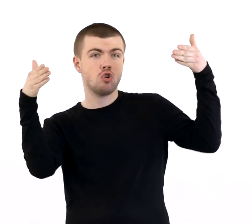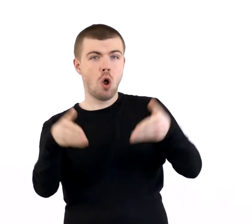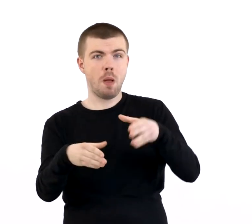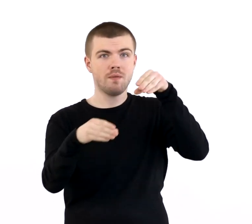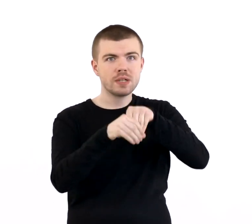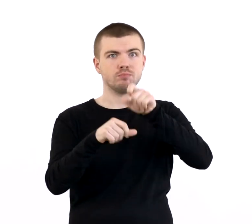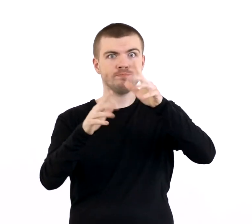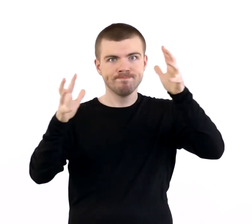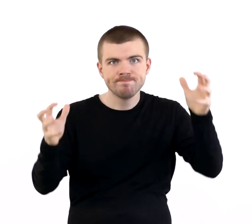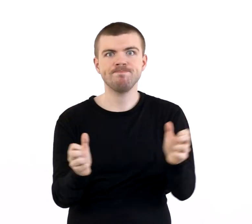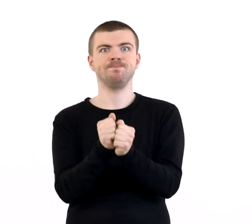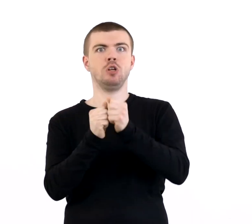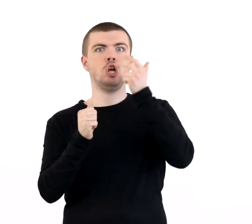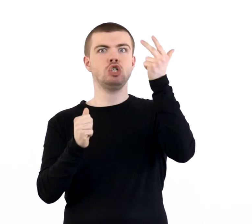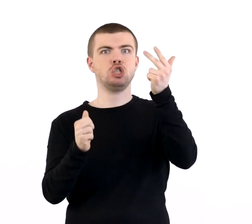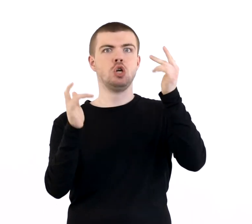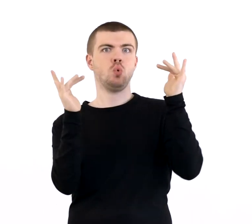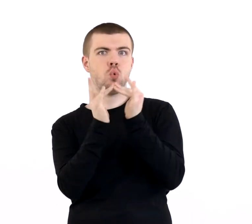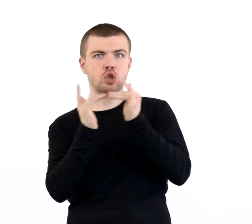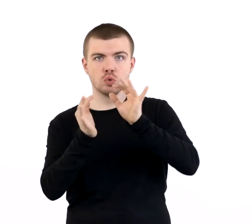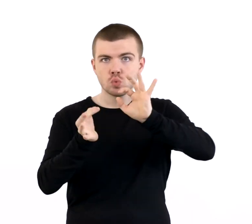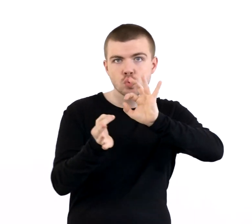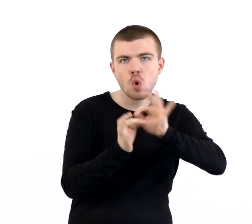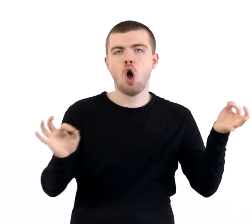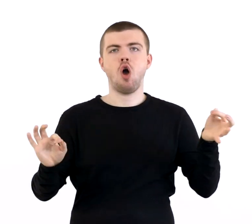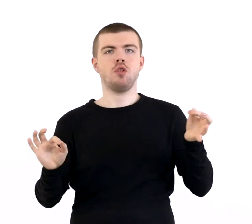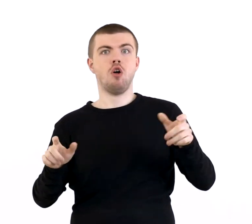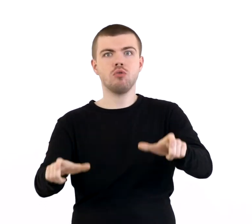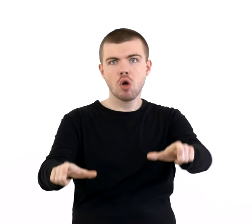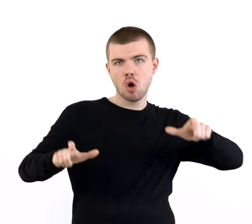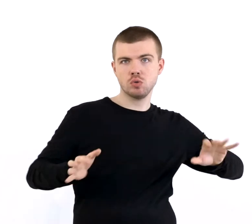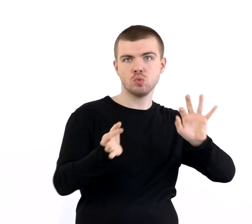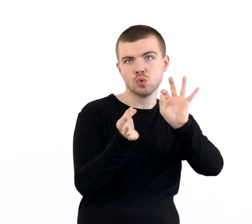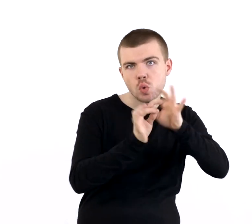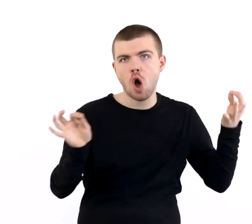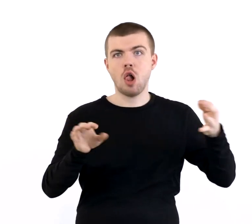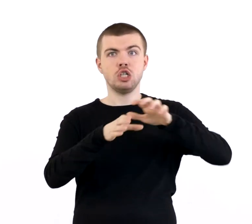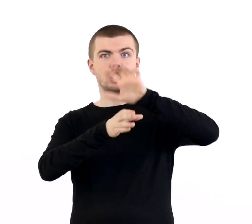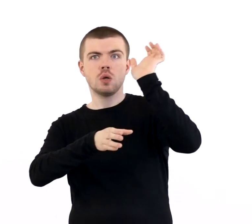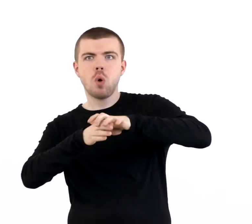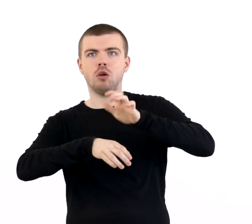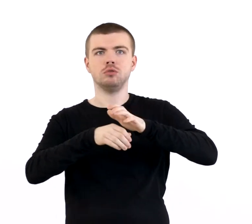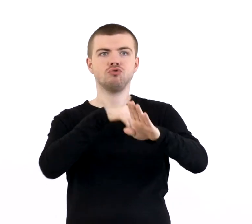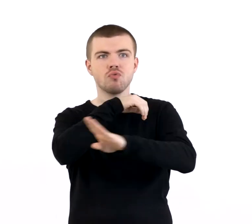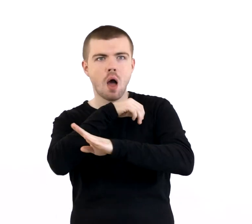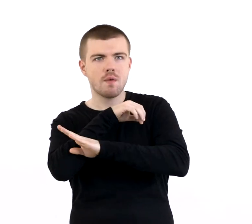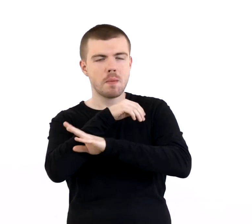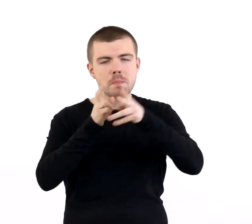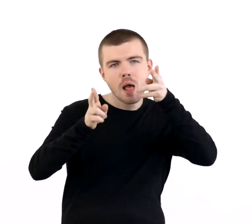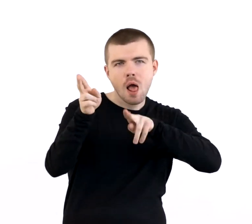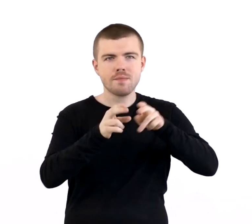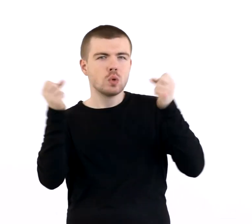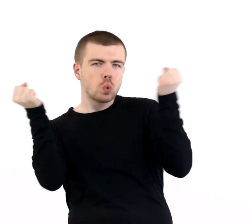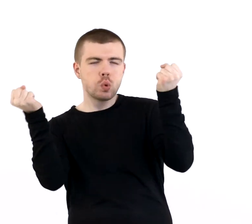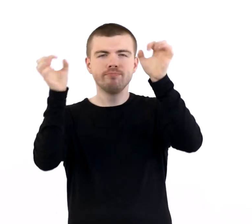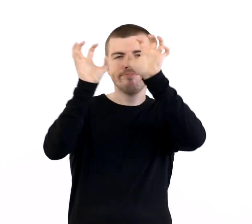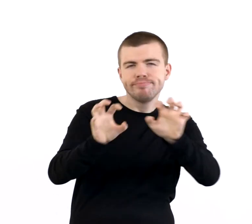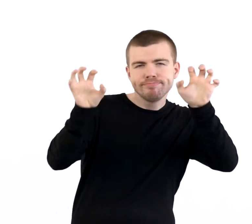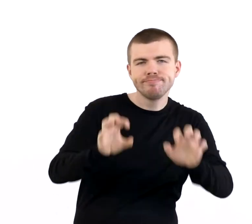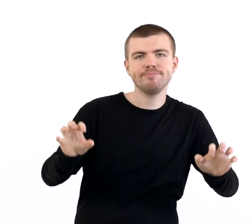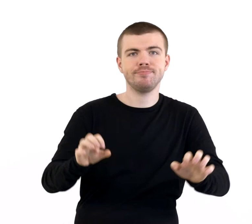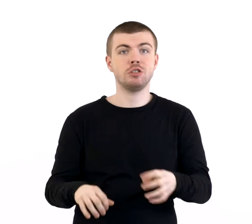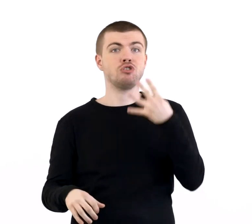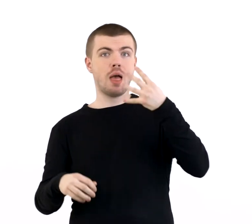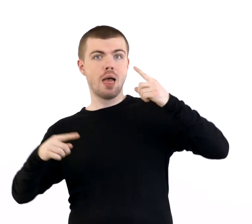Wewnątrz grobowca zostały znalezione m.in.: trzy złote łoża, złoty tron, drewniana skrzynia bogato zdobiona malowidłami,